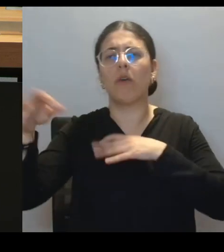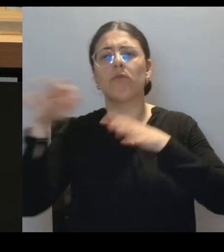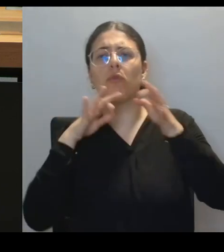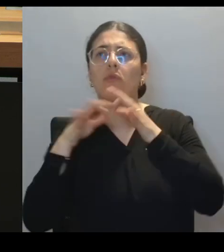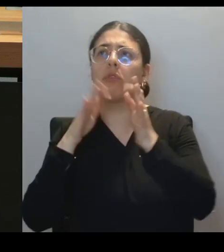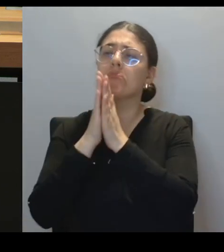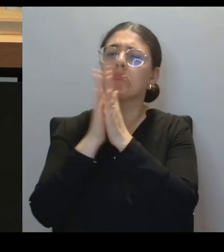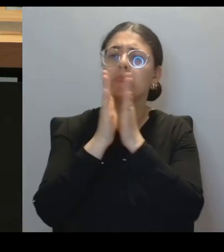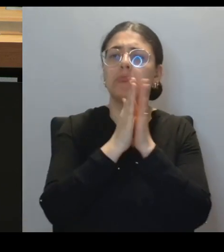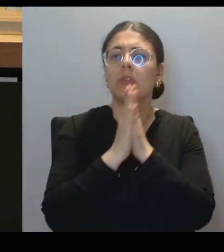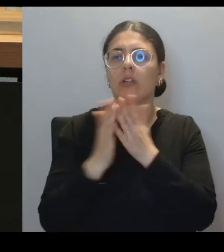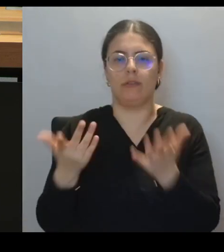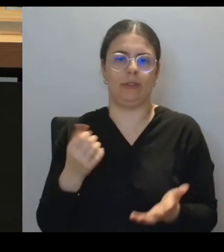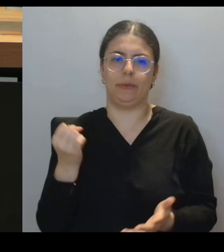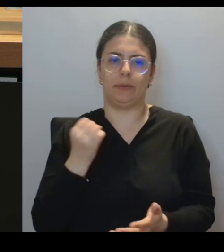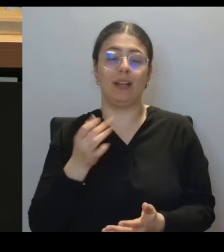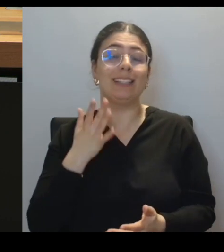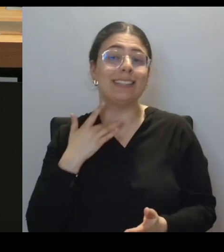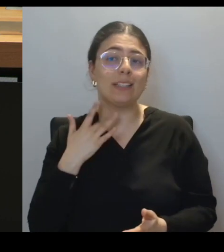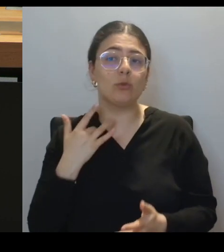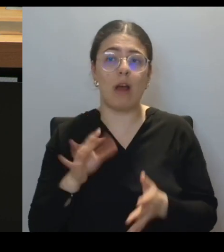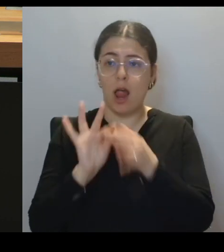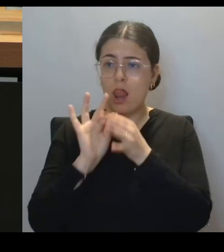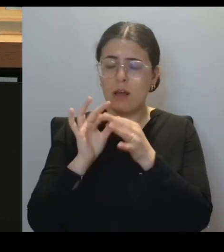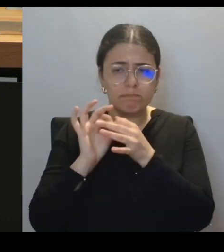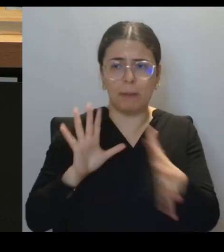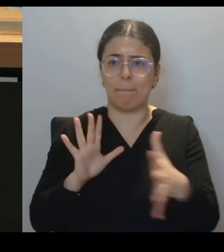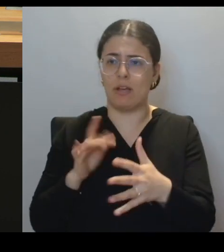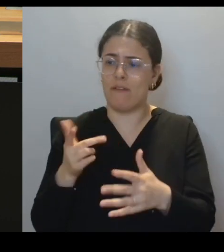Die Bewohner hatten doch lange Zeit und Gelegenheit, aus diesem